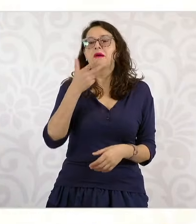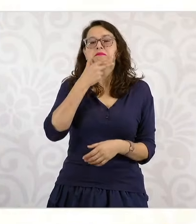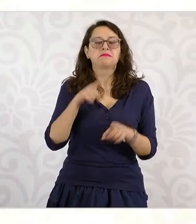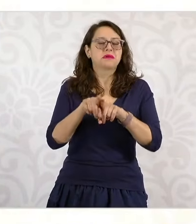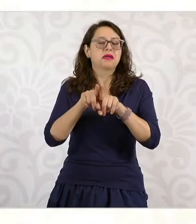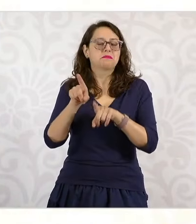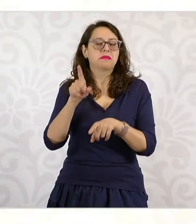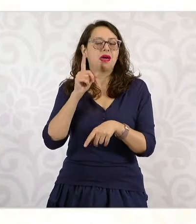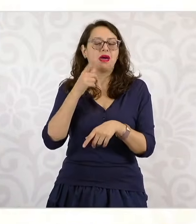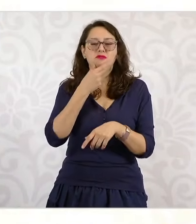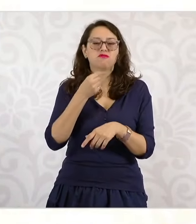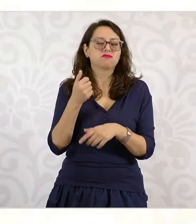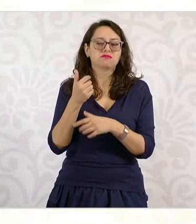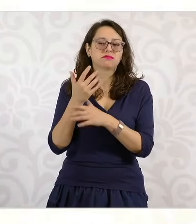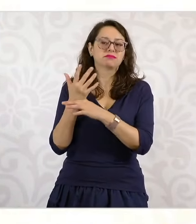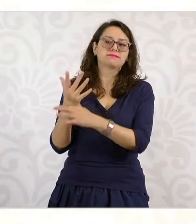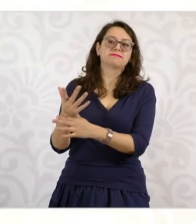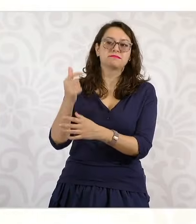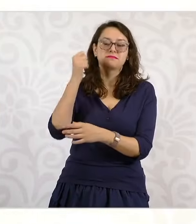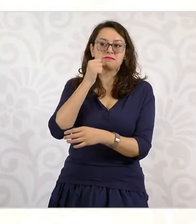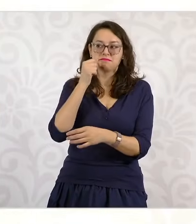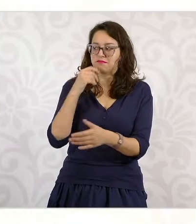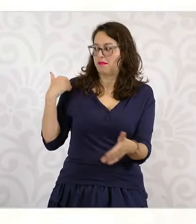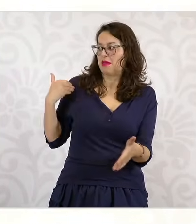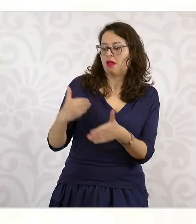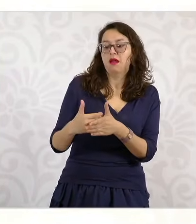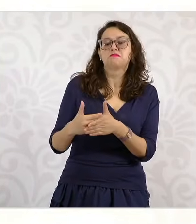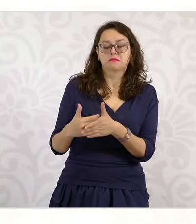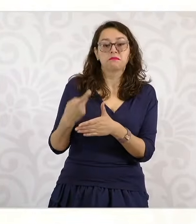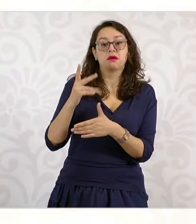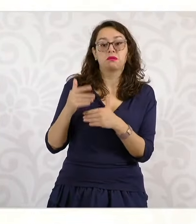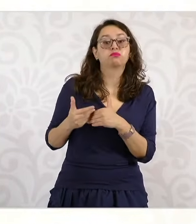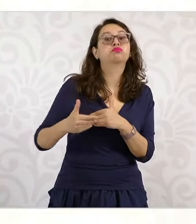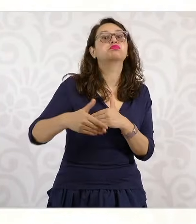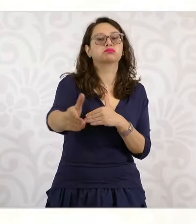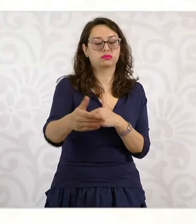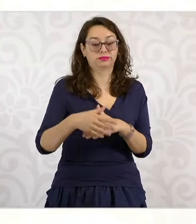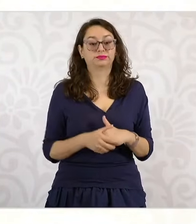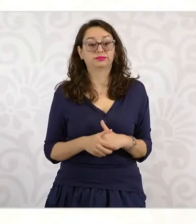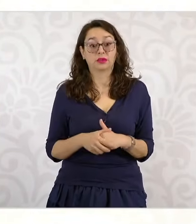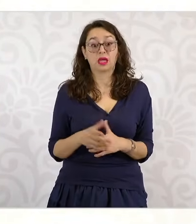vamos. También quería clarificar con esta gráfica que es la segunda, el segundo número que ven, que